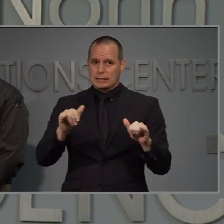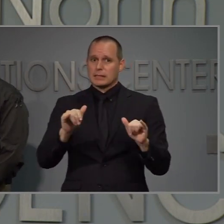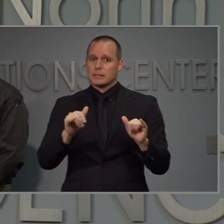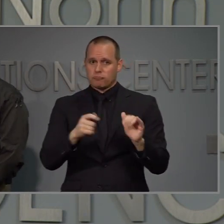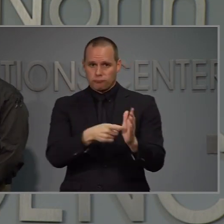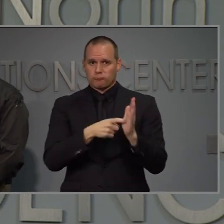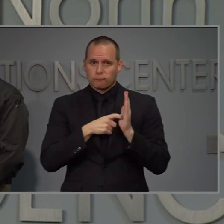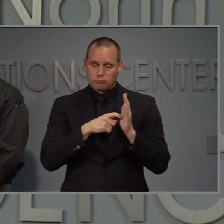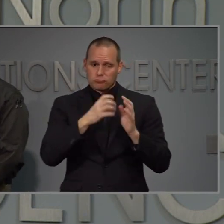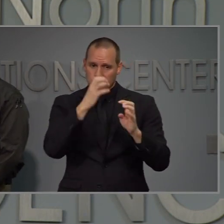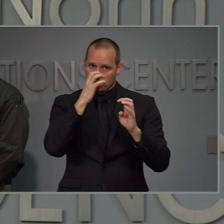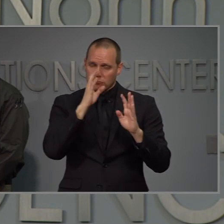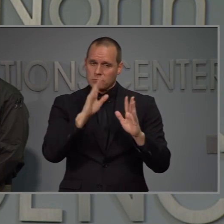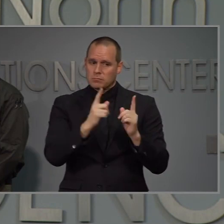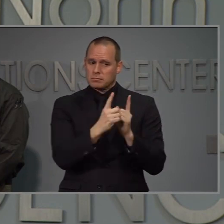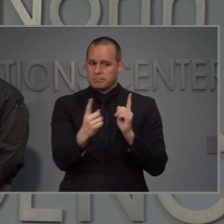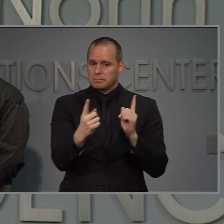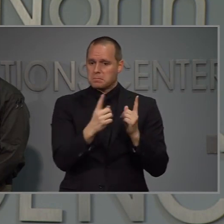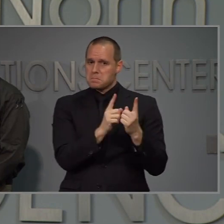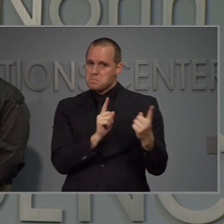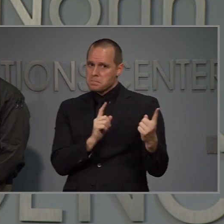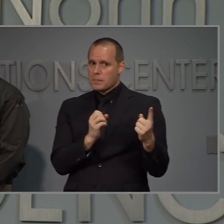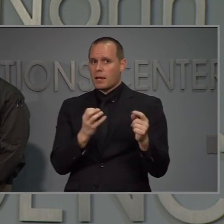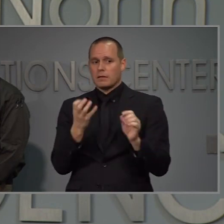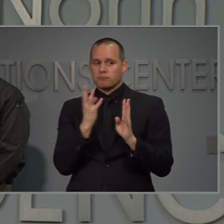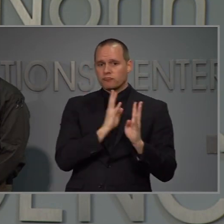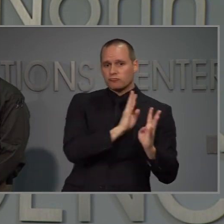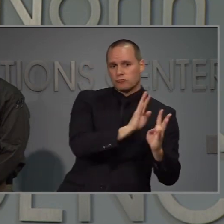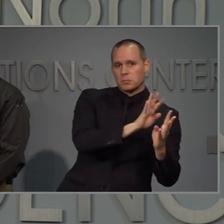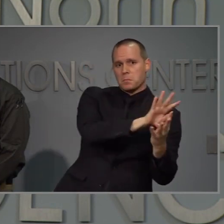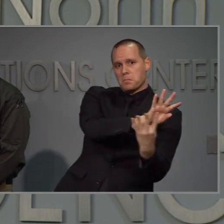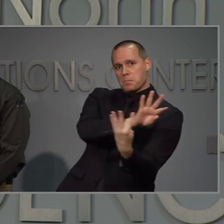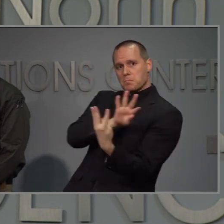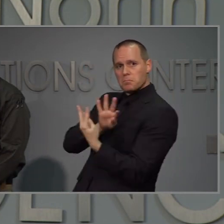Que deseamos que continúen siguen implementando el